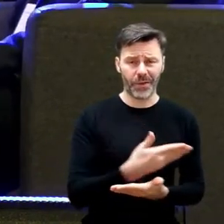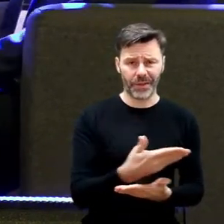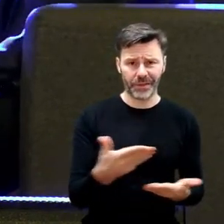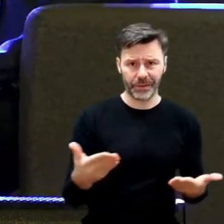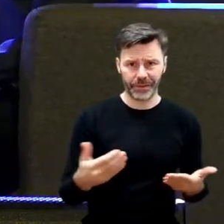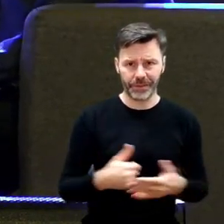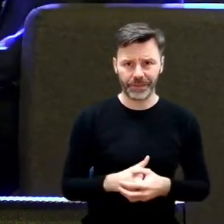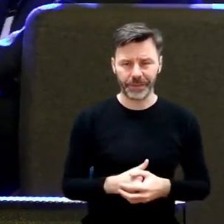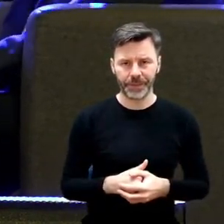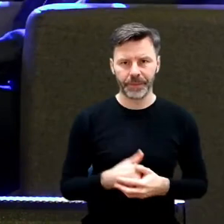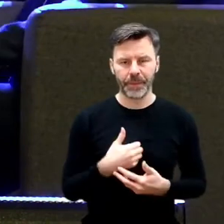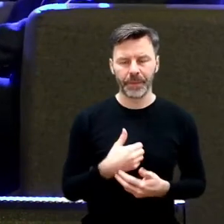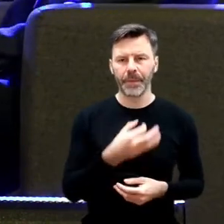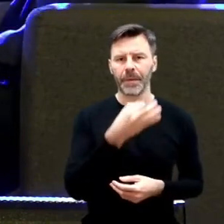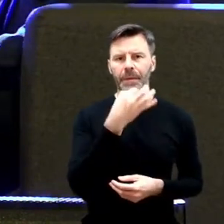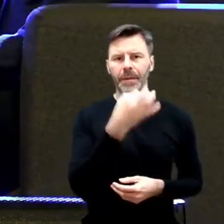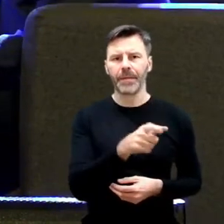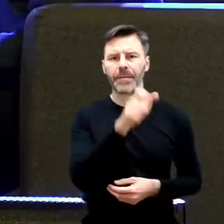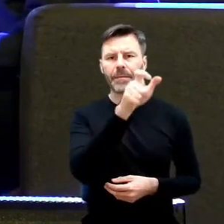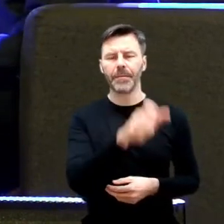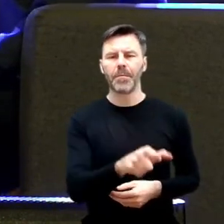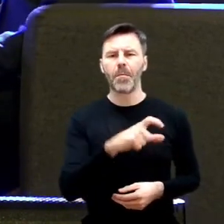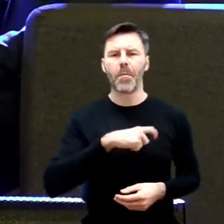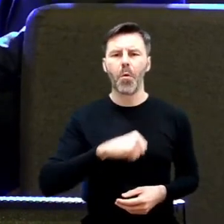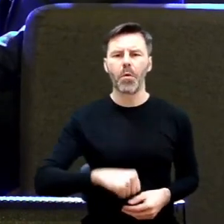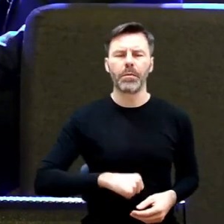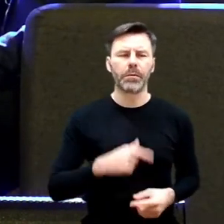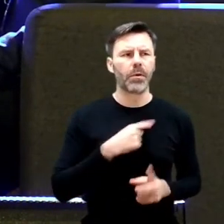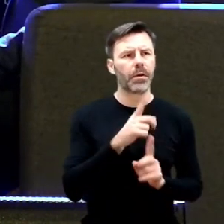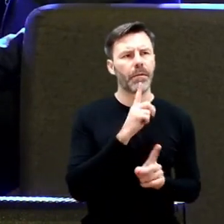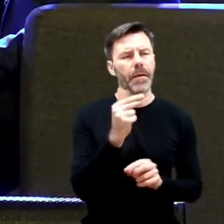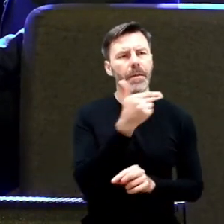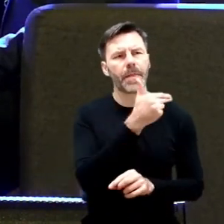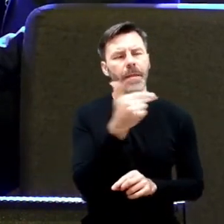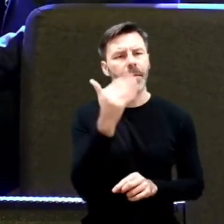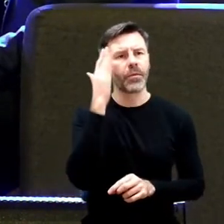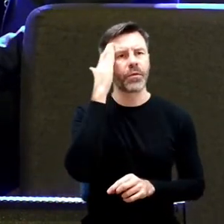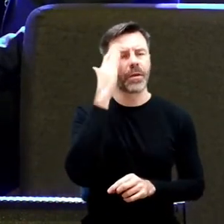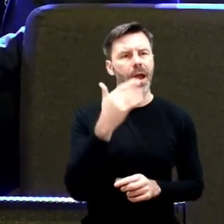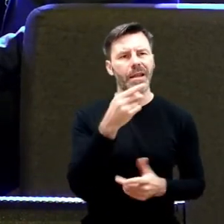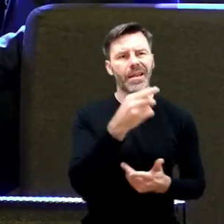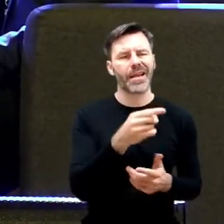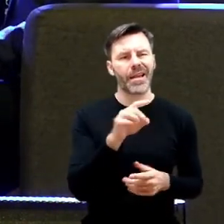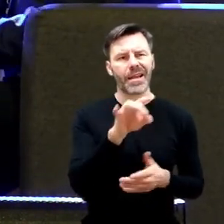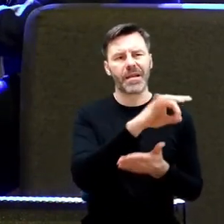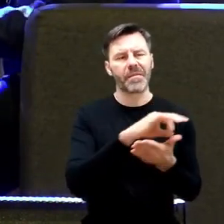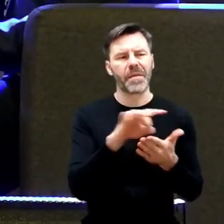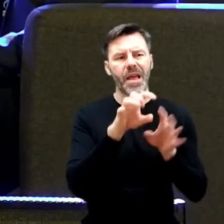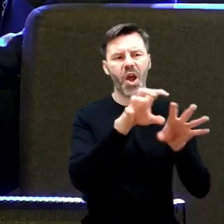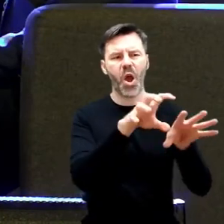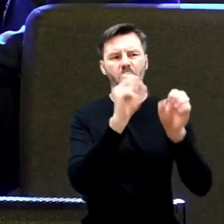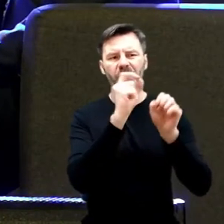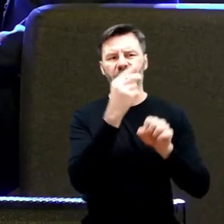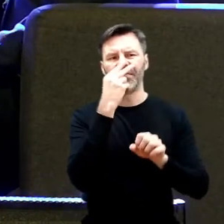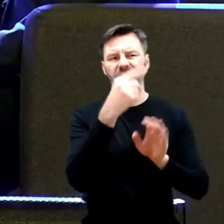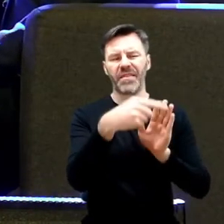bo mówimy o tym mieszkalnictwie gminnym, że ono jest takie negatywne, że jest taki ten stereotyp.